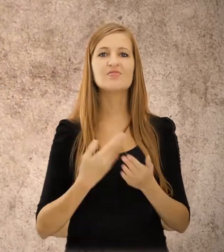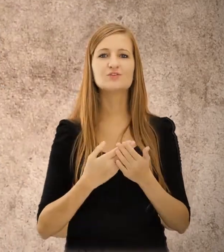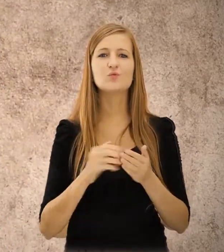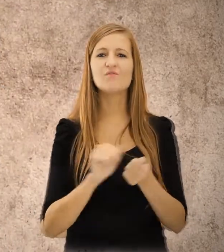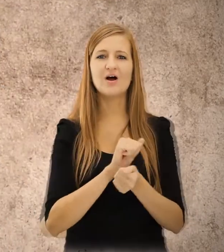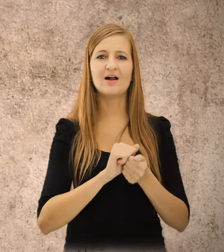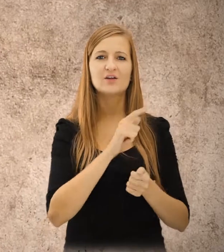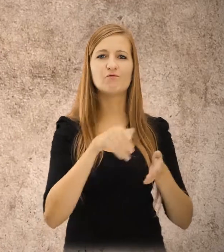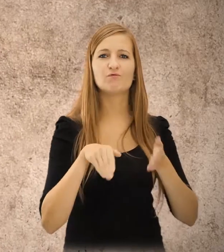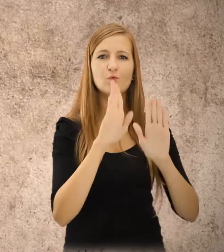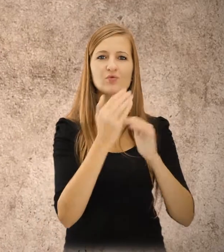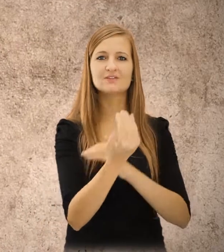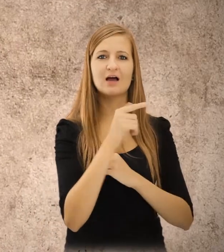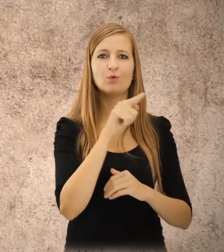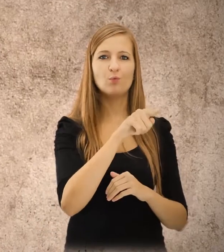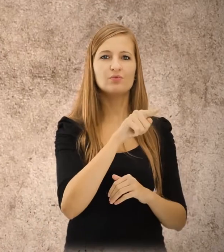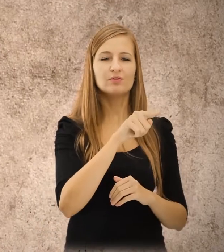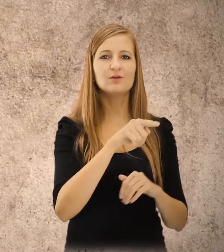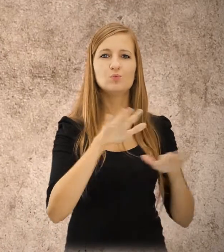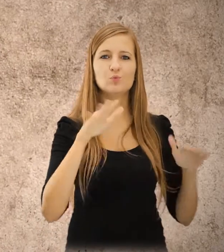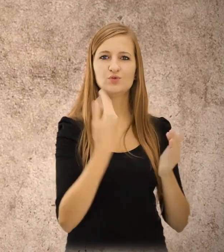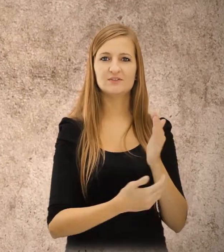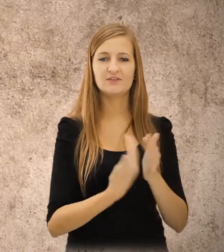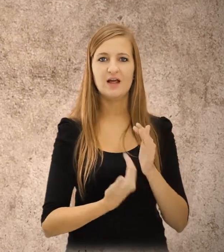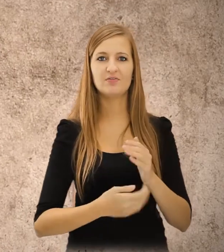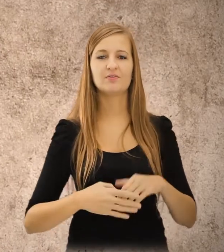Dlaczego walki na froncie zachodnim spowodowały tak duże straty,